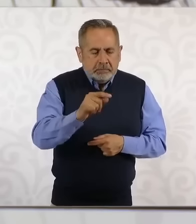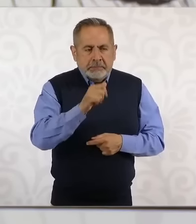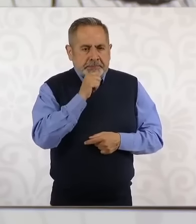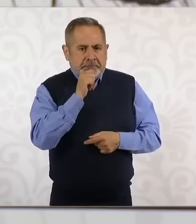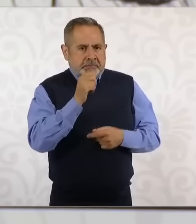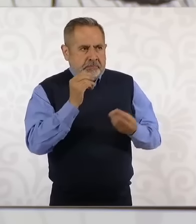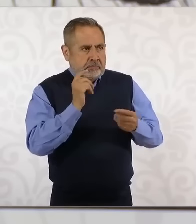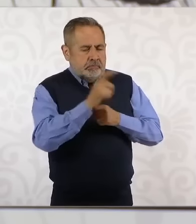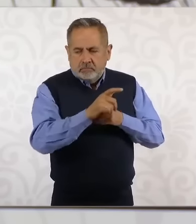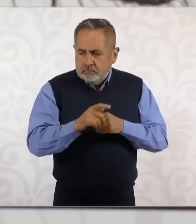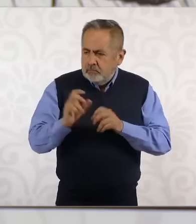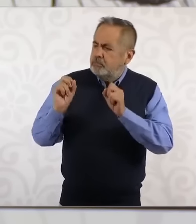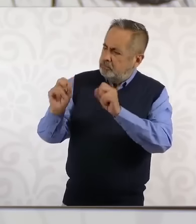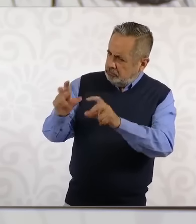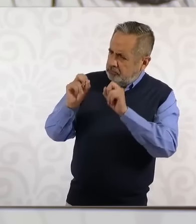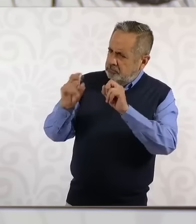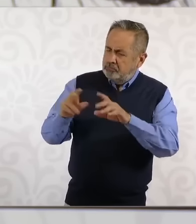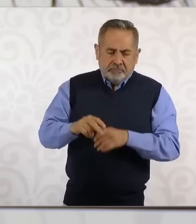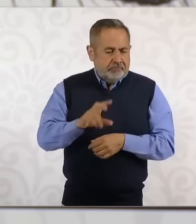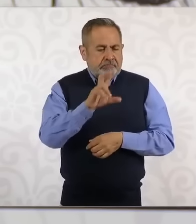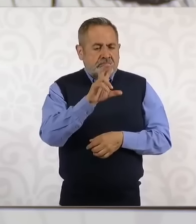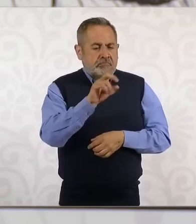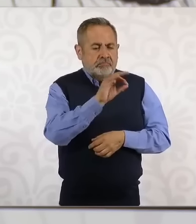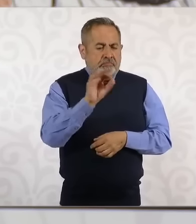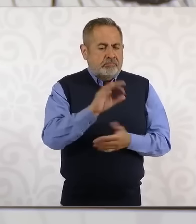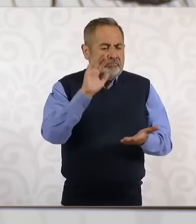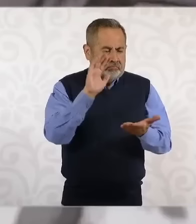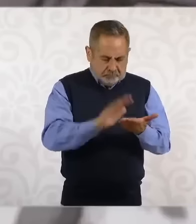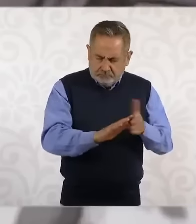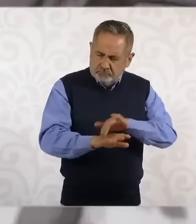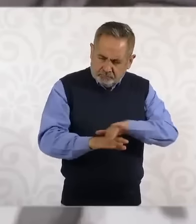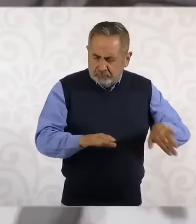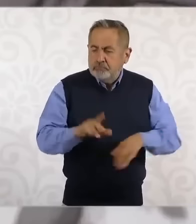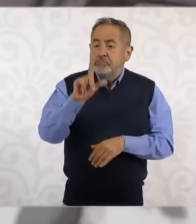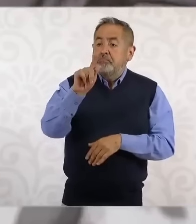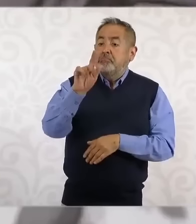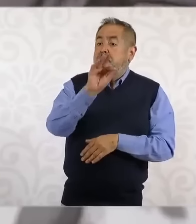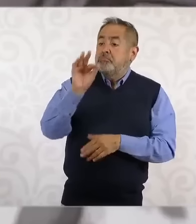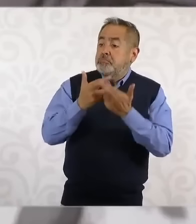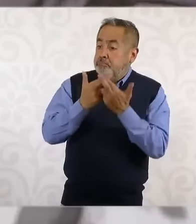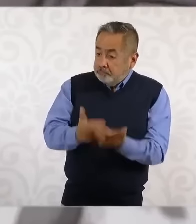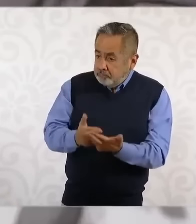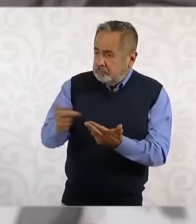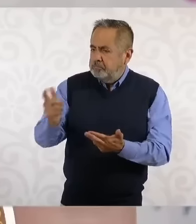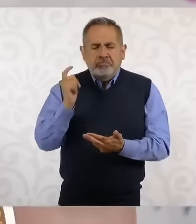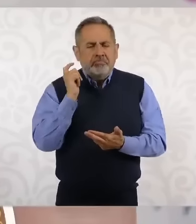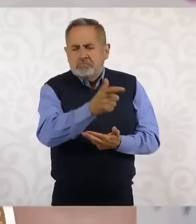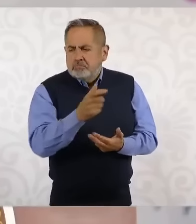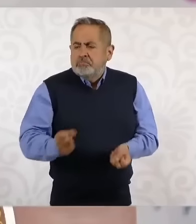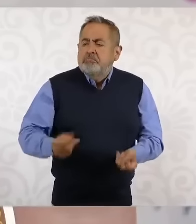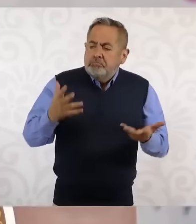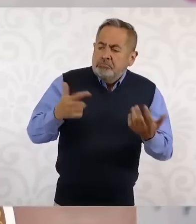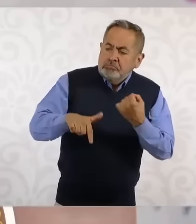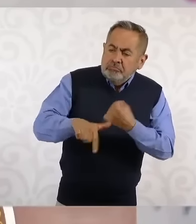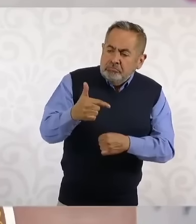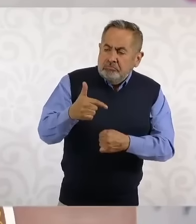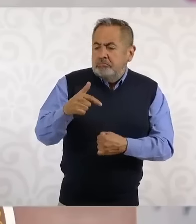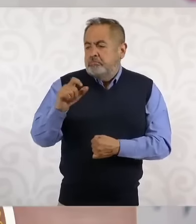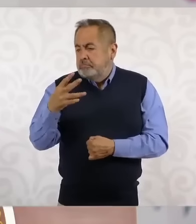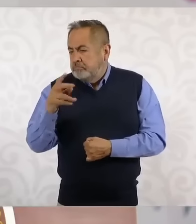poderlo pagar en 12, 24 o 36 meses. Entonces, a todos aquellos que deban en la financiera,